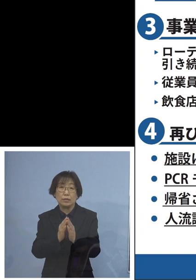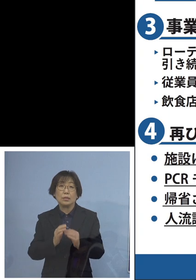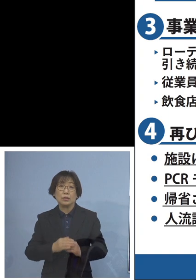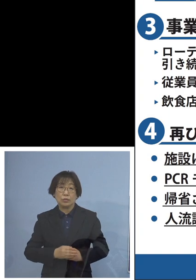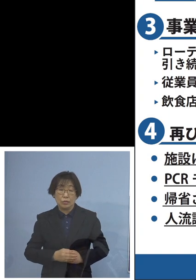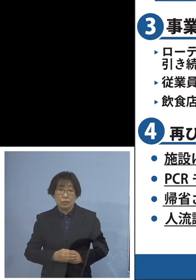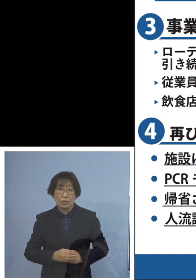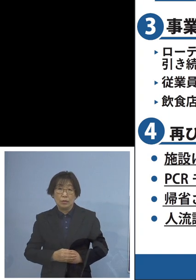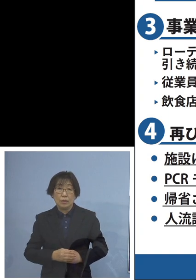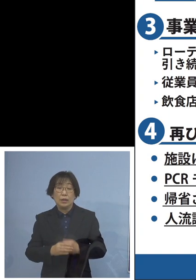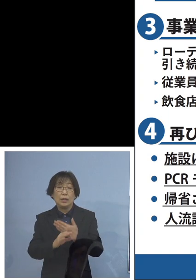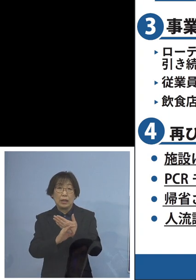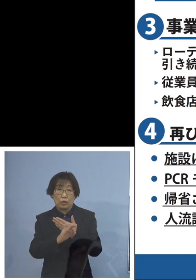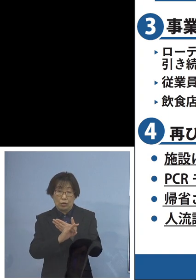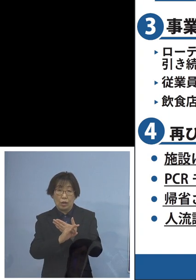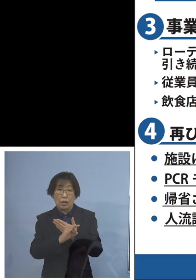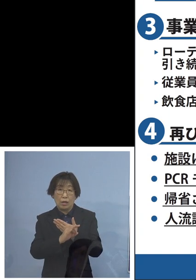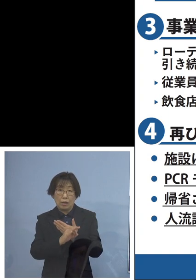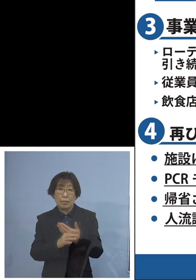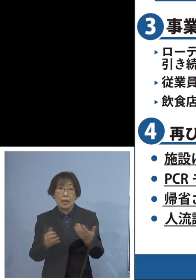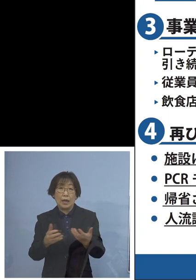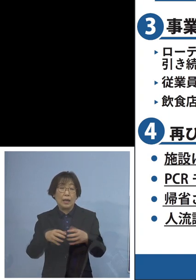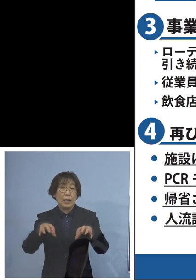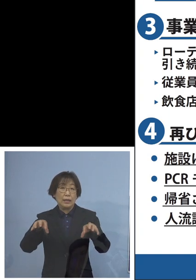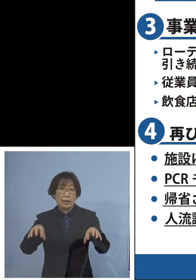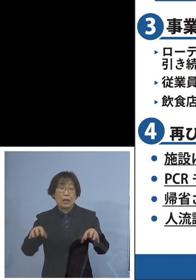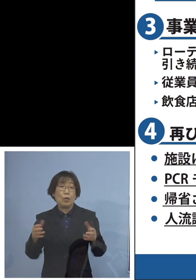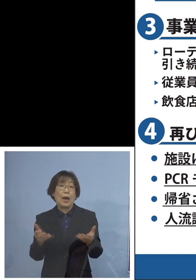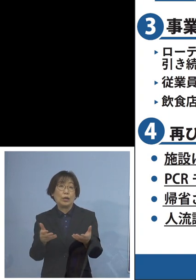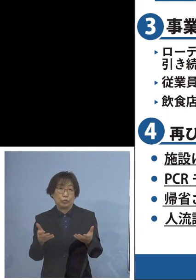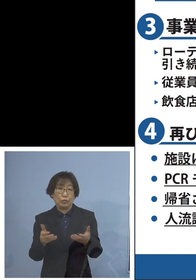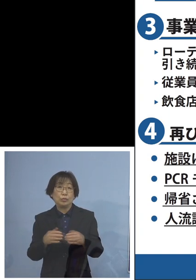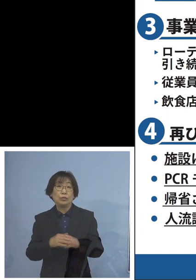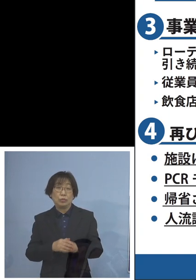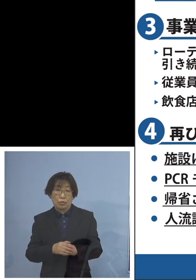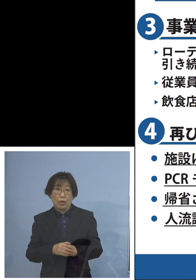例えば、テレワーク、オンライン会議も だいぶ定着をして参りましたので